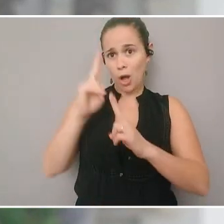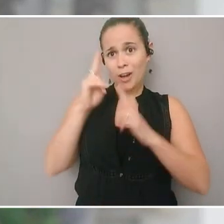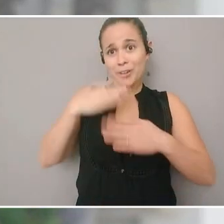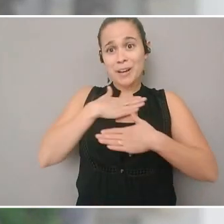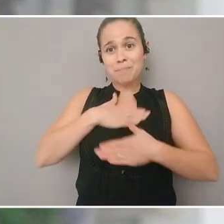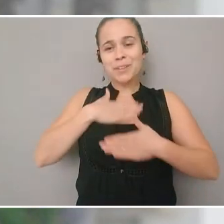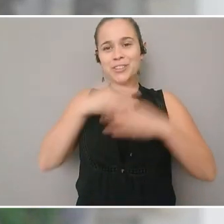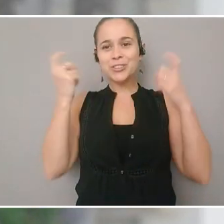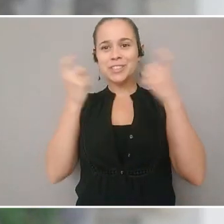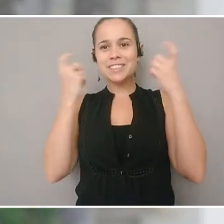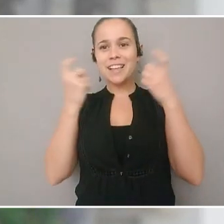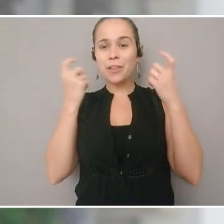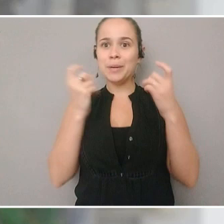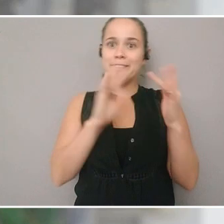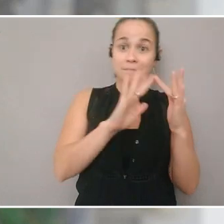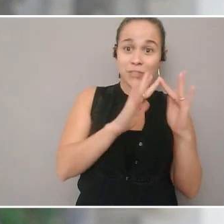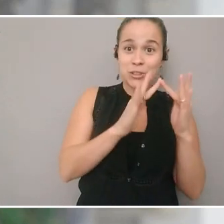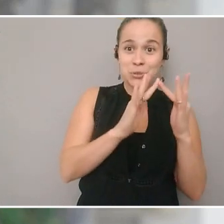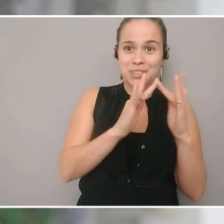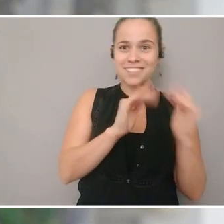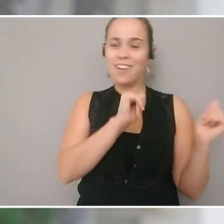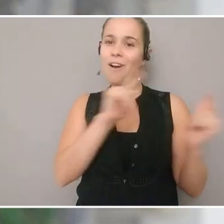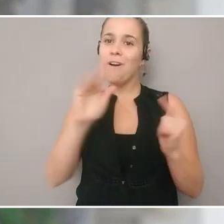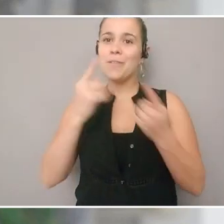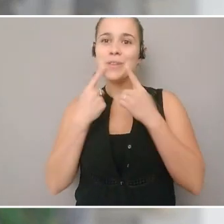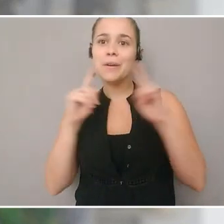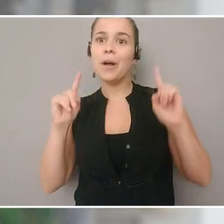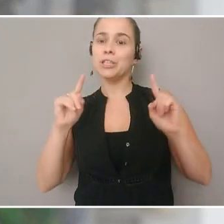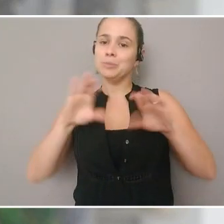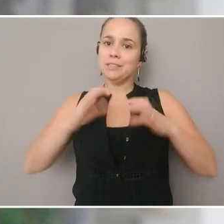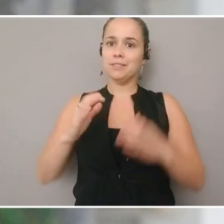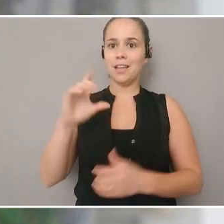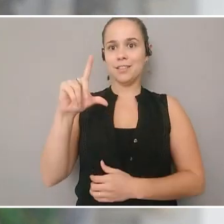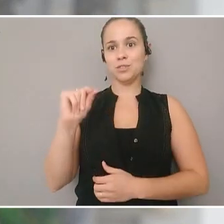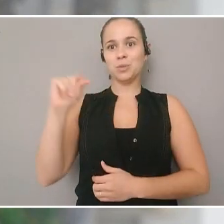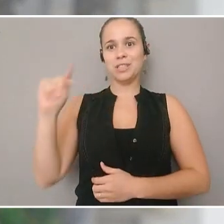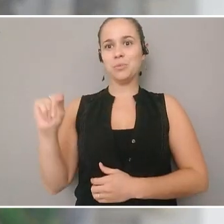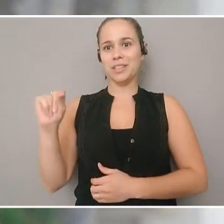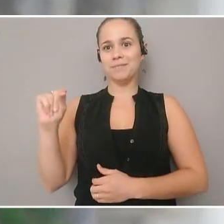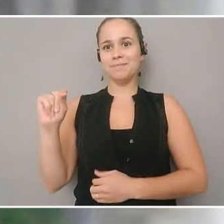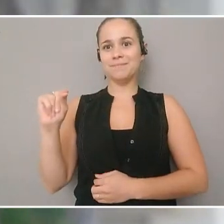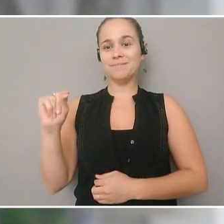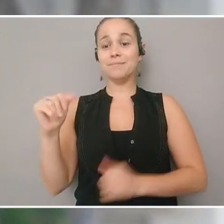celebrar virtualmente los logros